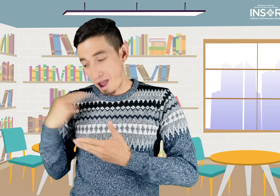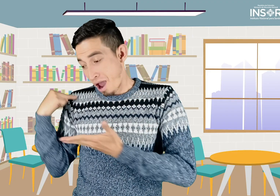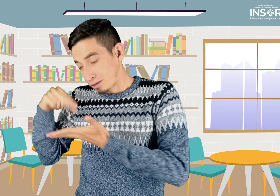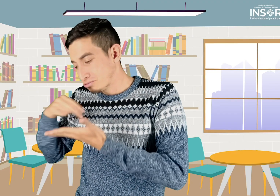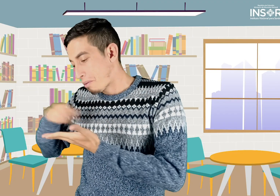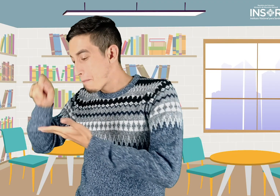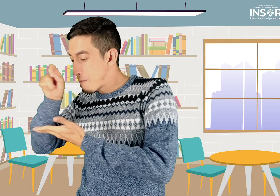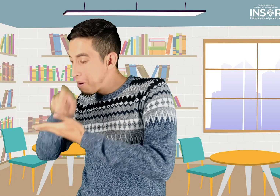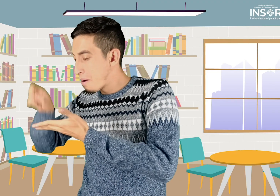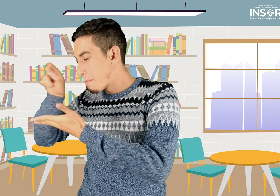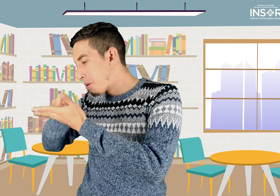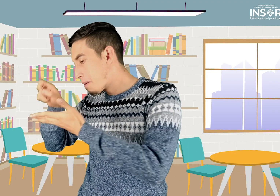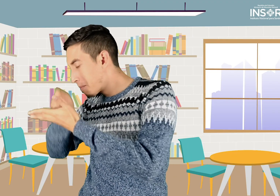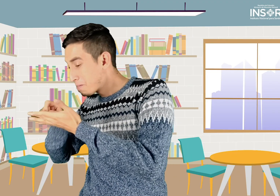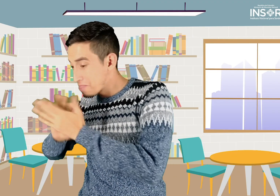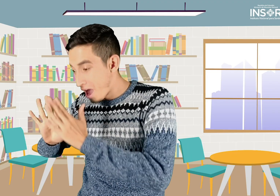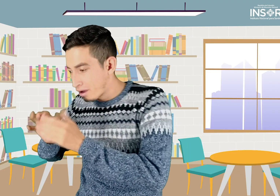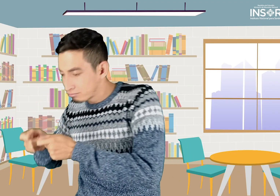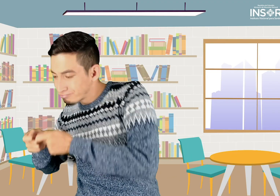... en primer lugar, los autores escriben el libro,